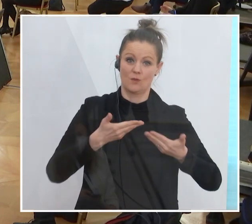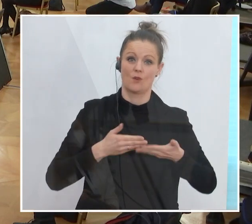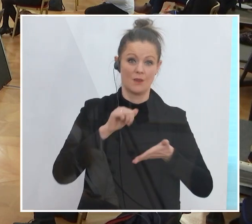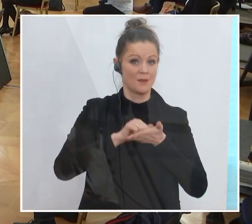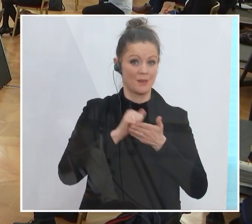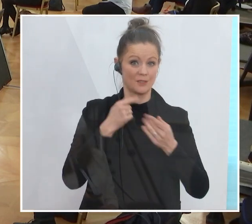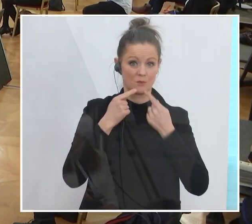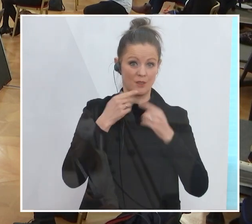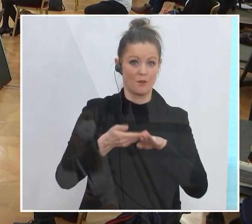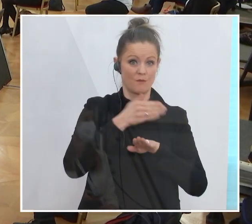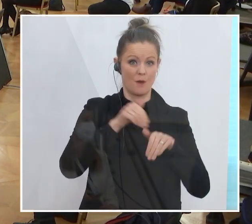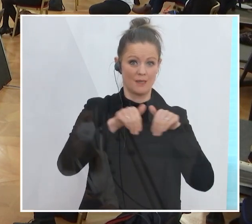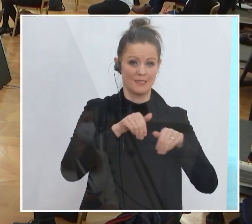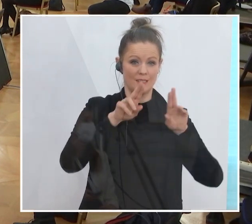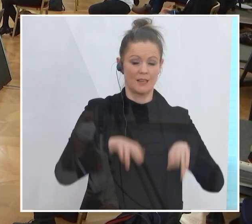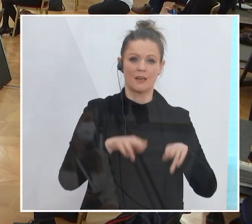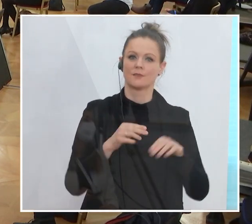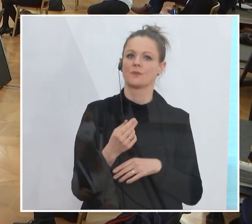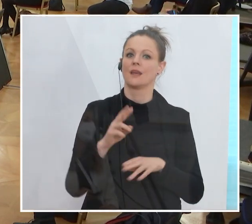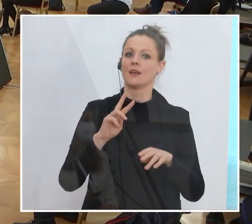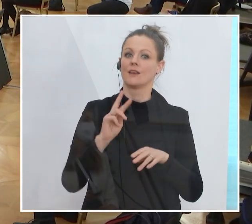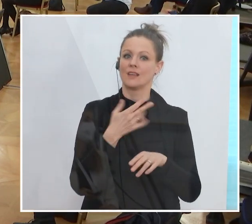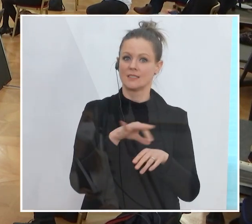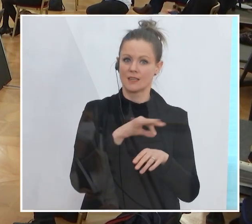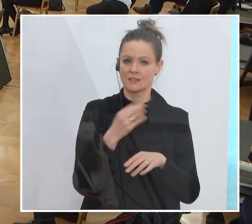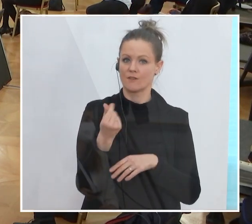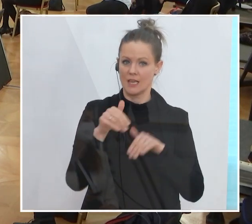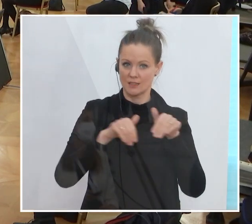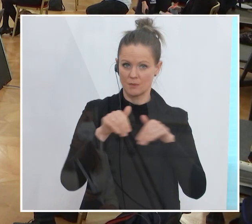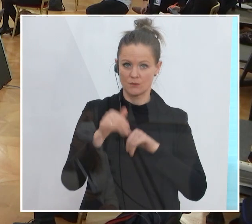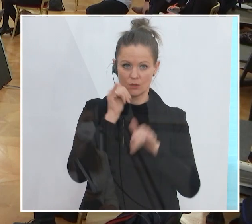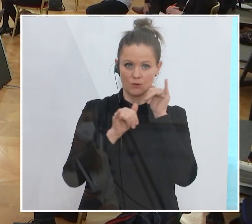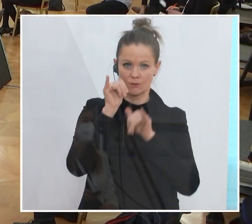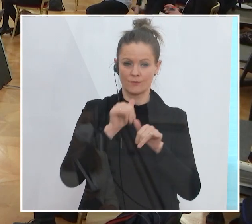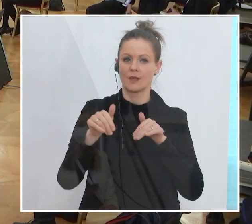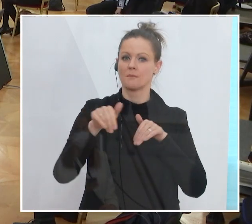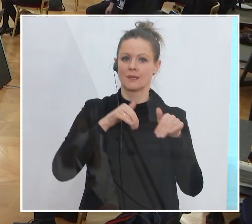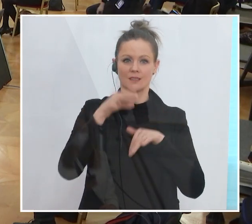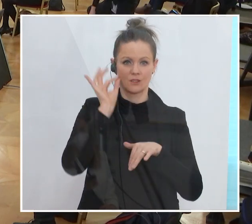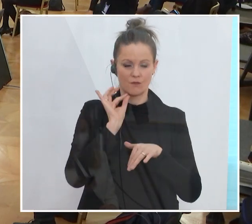Ministerrat mit Vizekanzler Werner Kogler, Finanzminister Gernot Blümel, Tourismus- und Gastronomieministerin Elisabeth Köstinger und